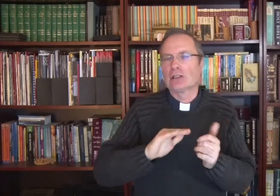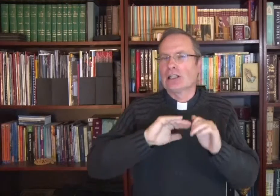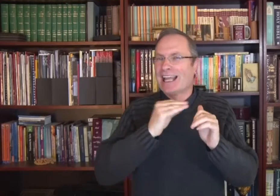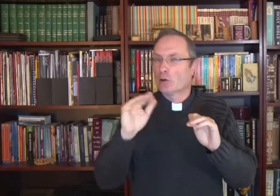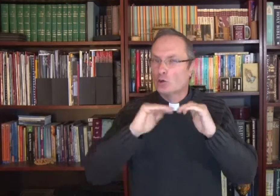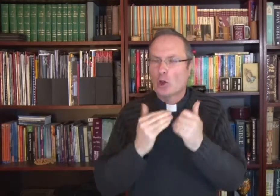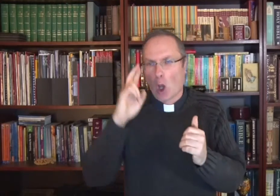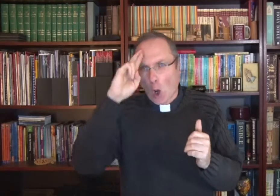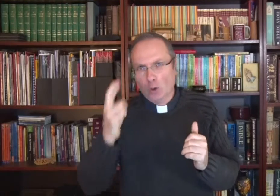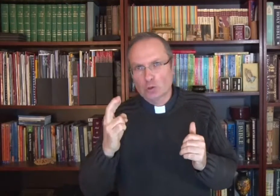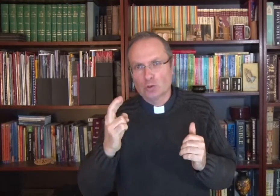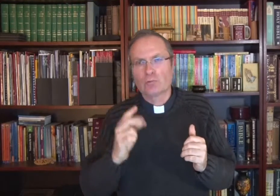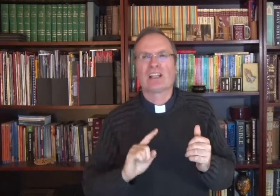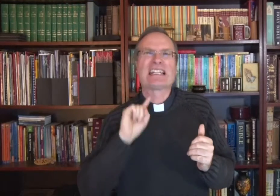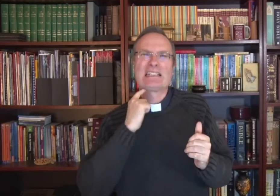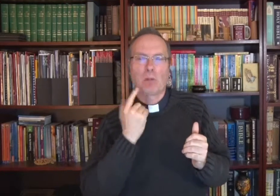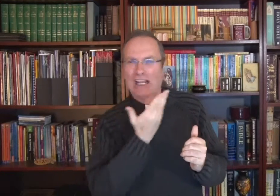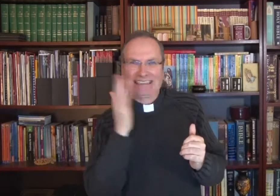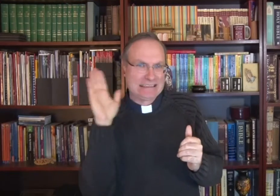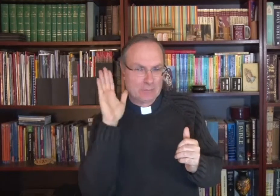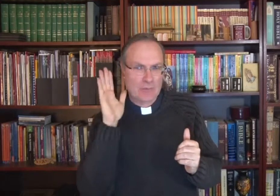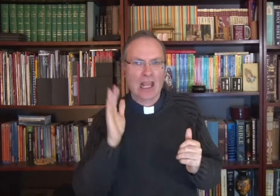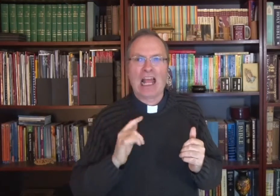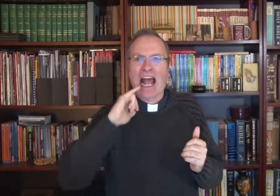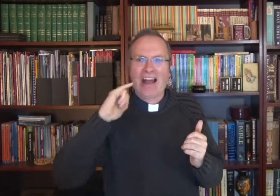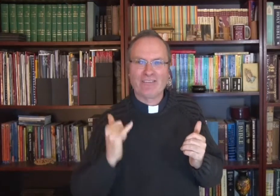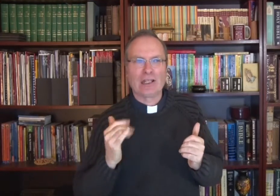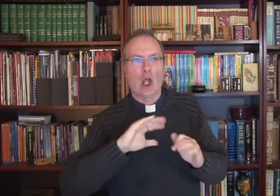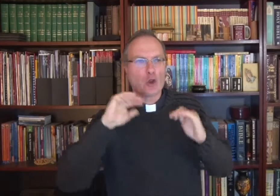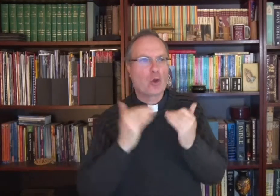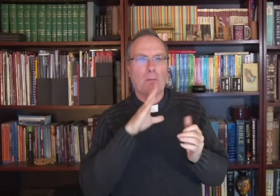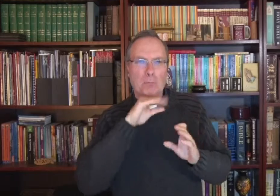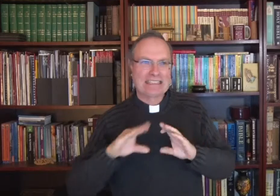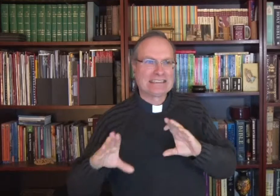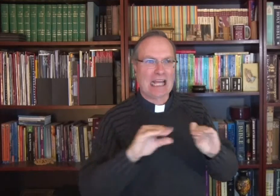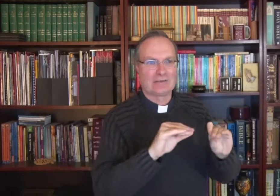et toute ruse, de l’hypocrisie, l’envie et toute médisance